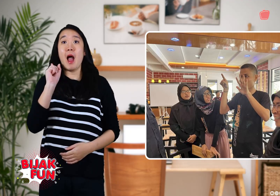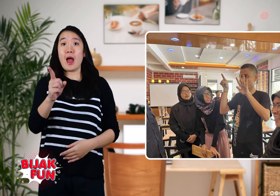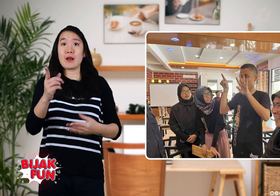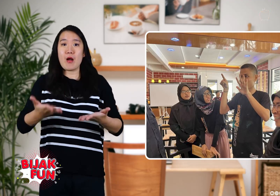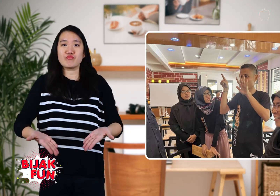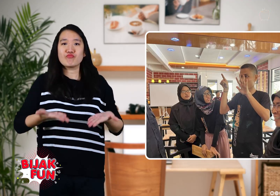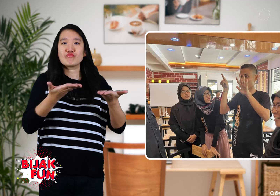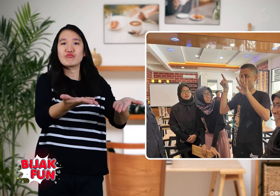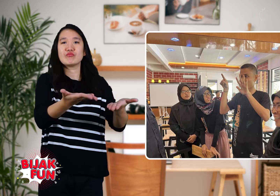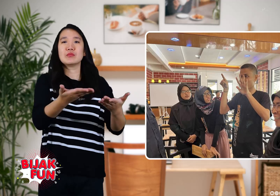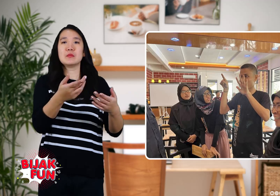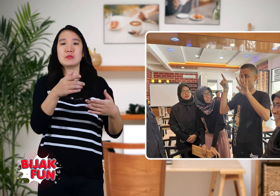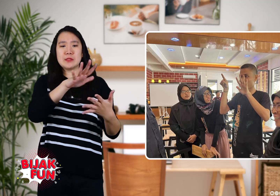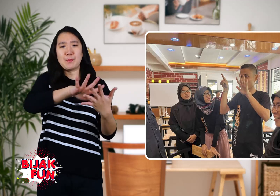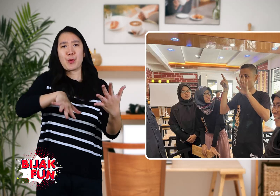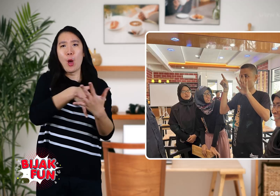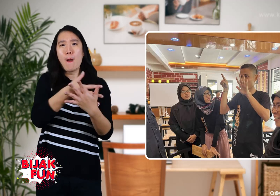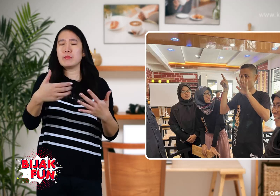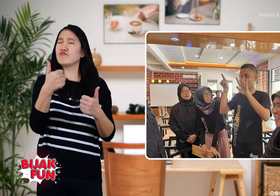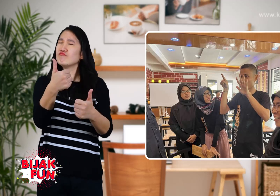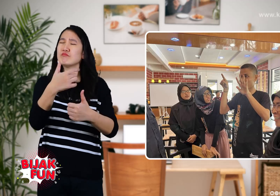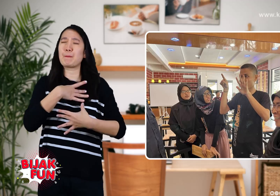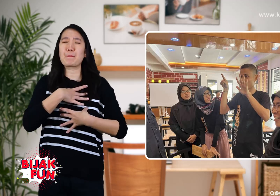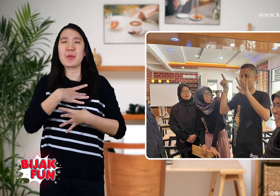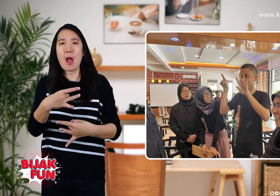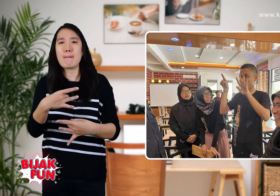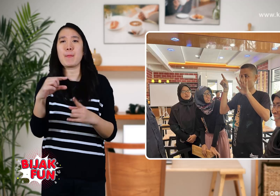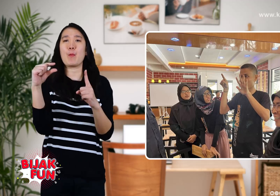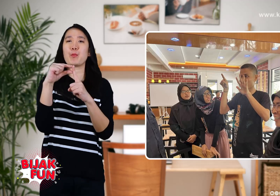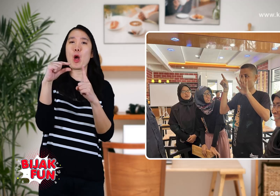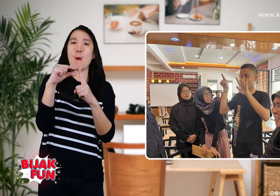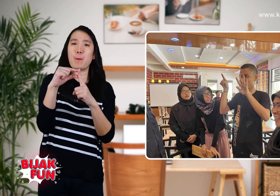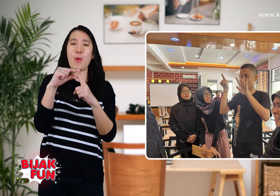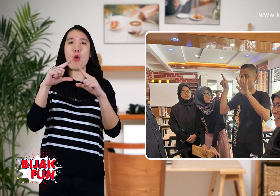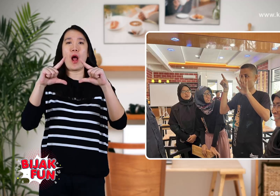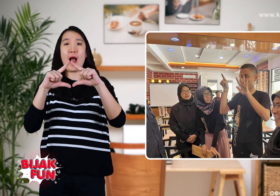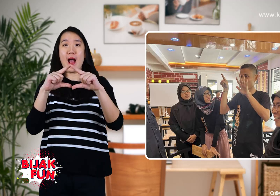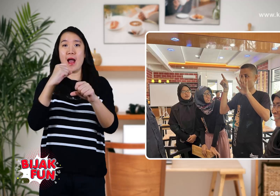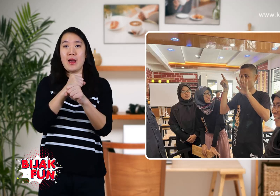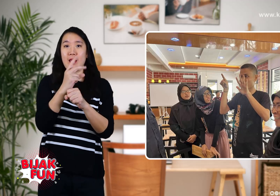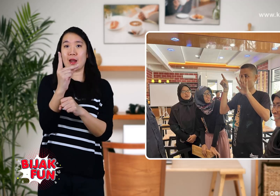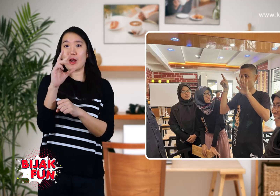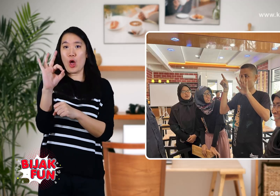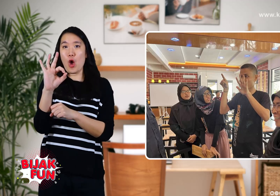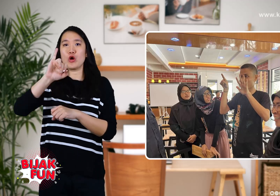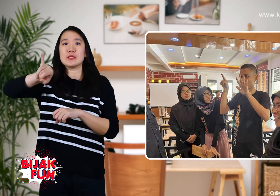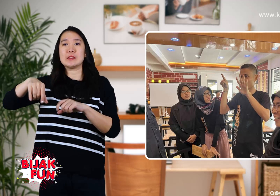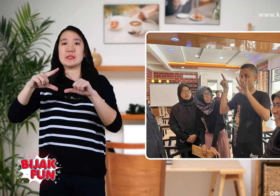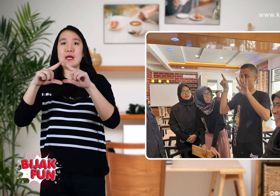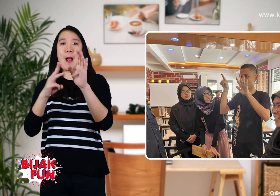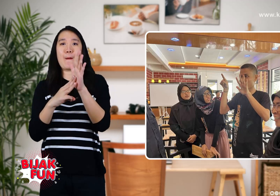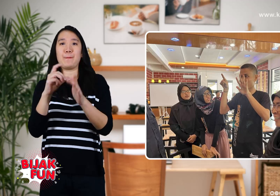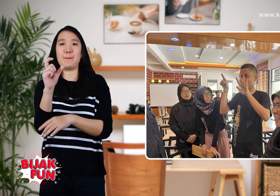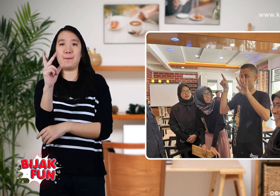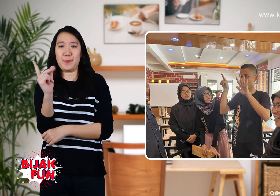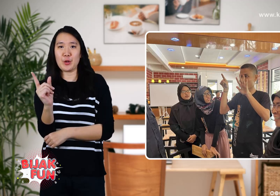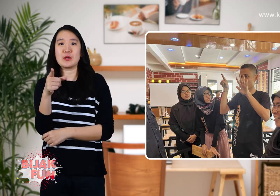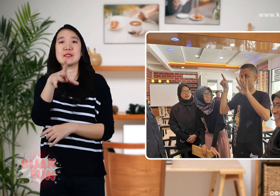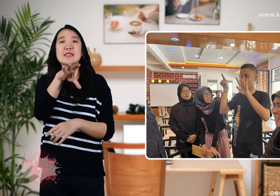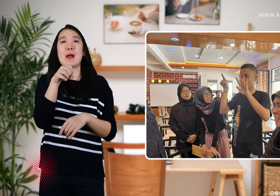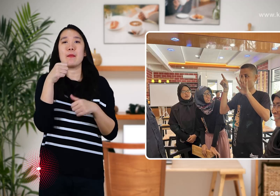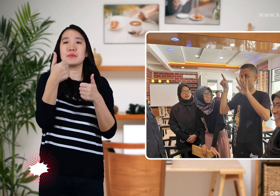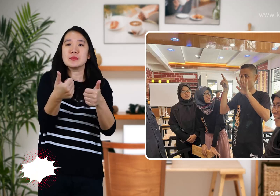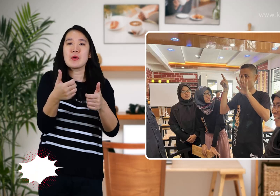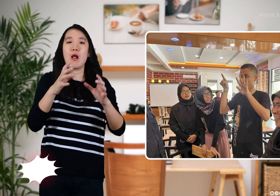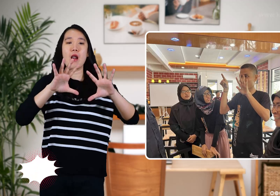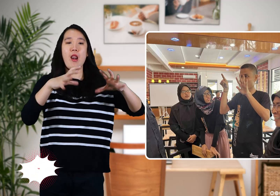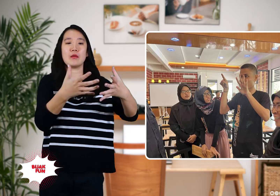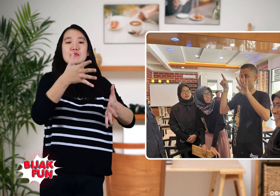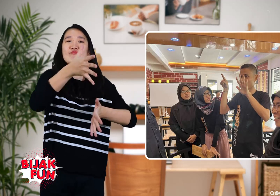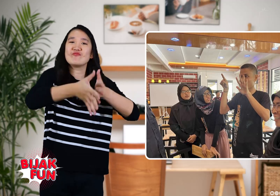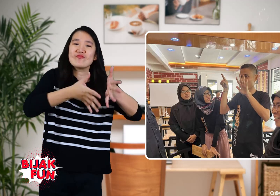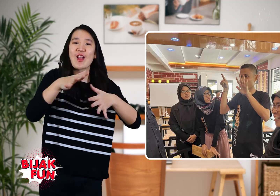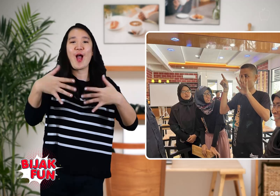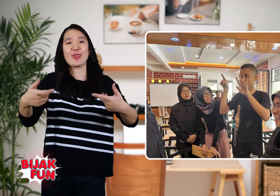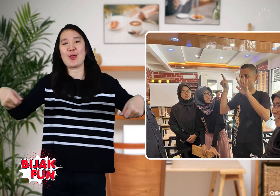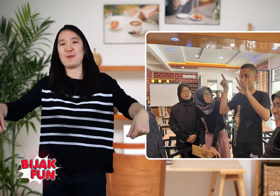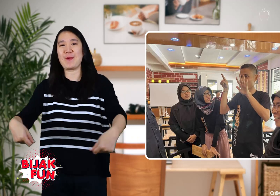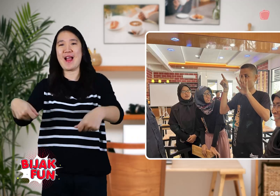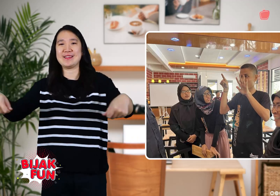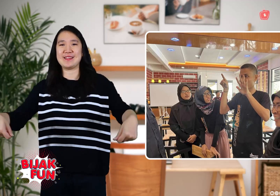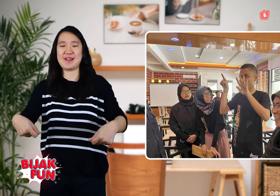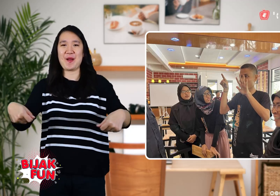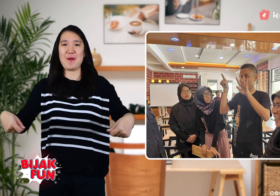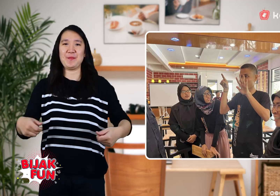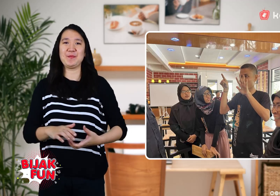Tidak hanya itu, kafe ini menyediakan promo seperti agro jamur sambil kelas isyarat hingga kelas masak.